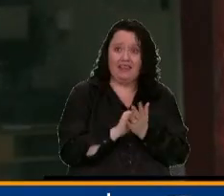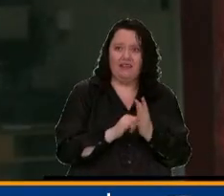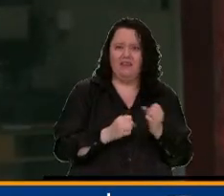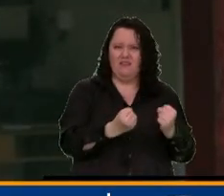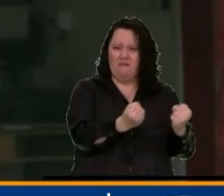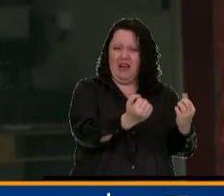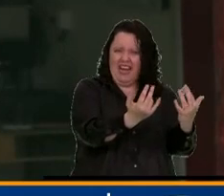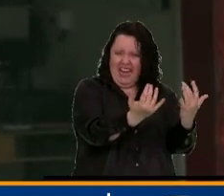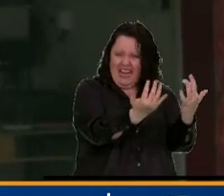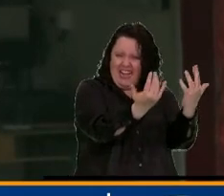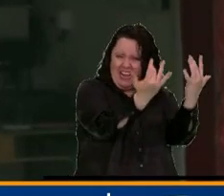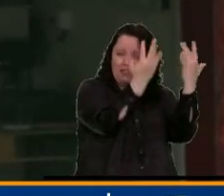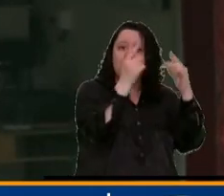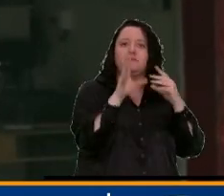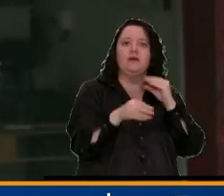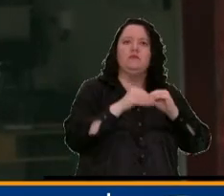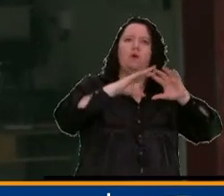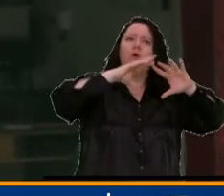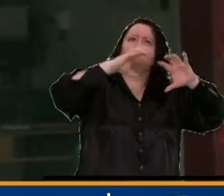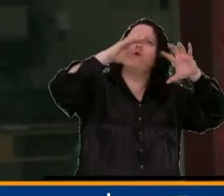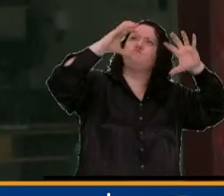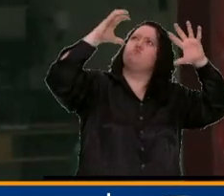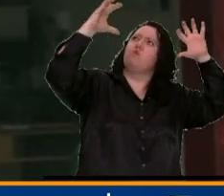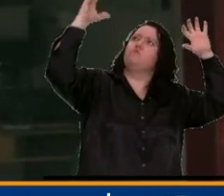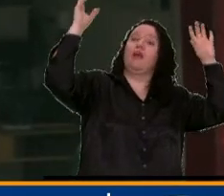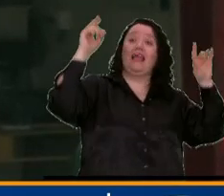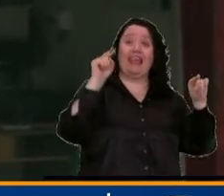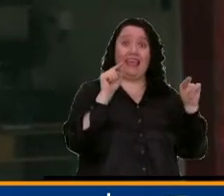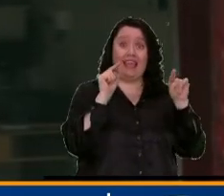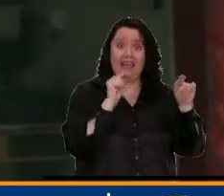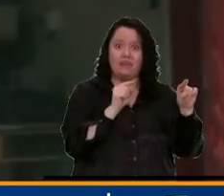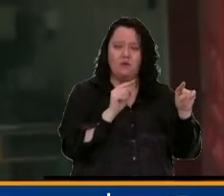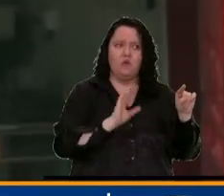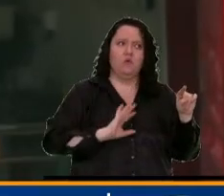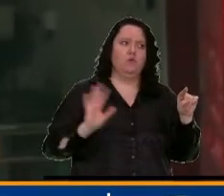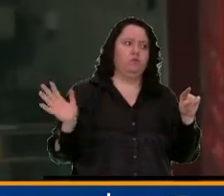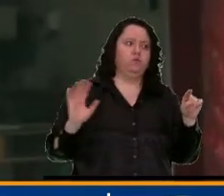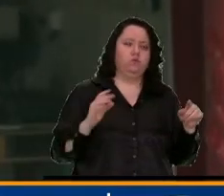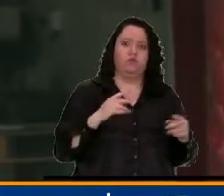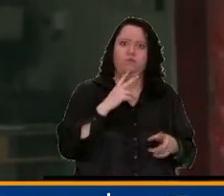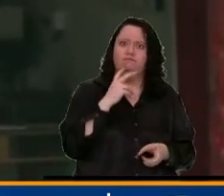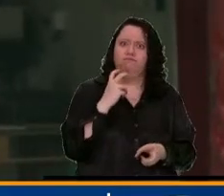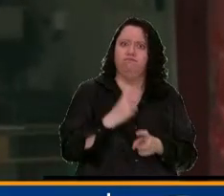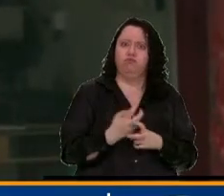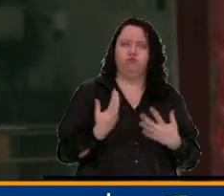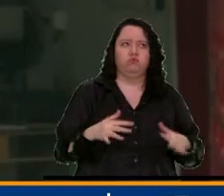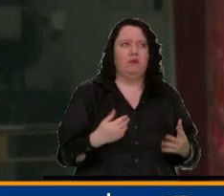digámoslo así, respirar, porque